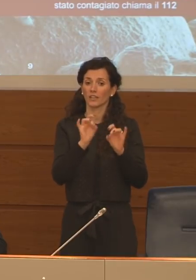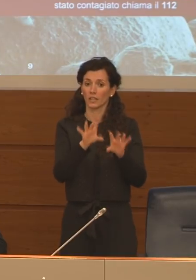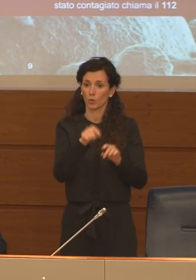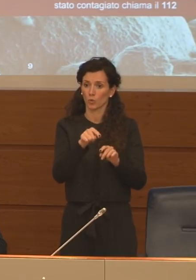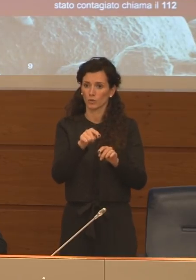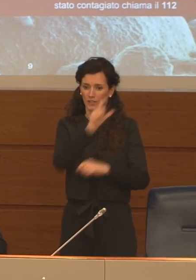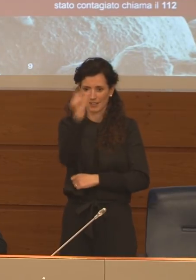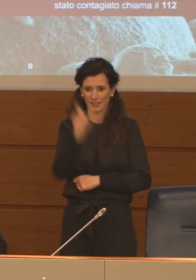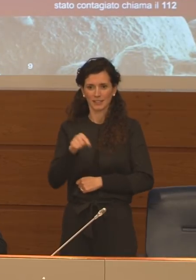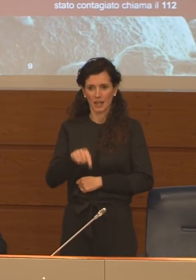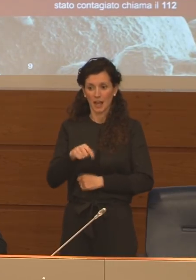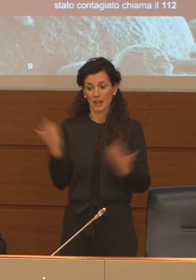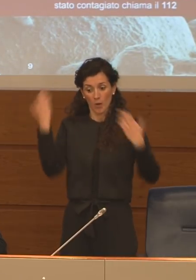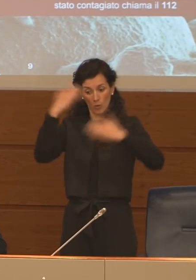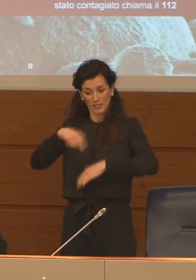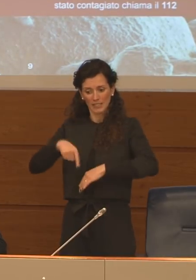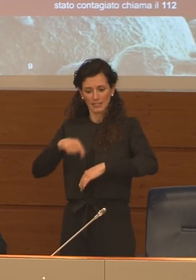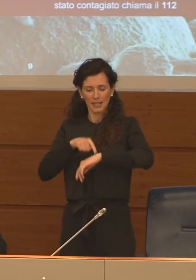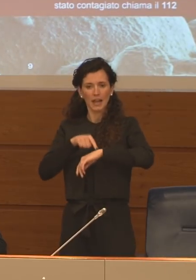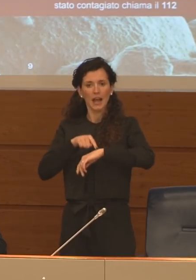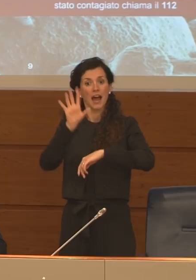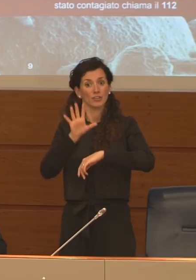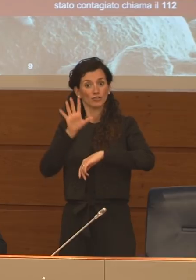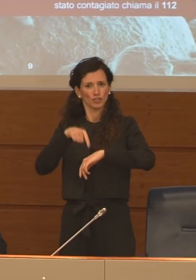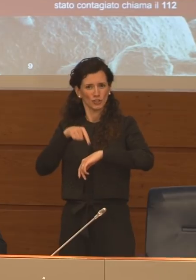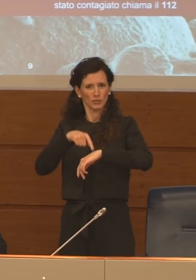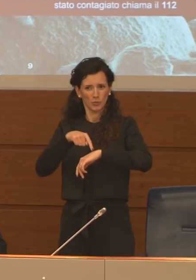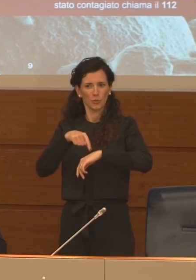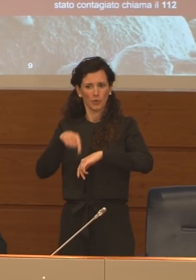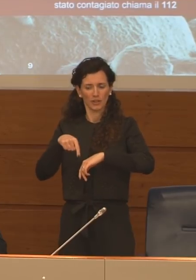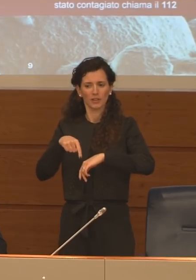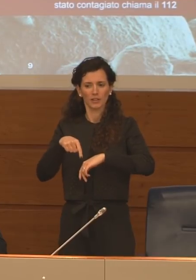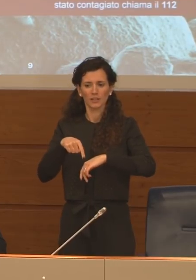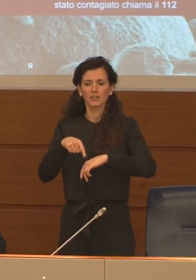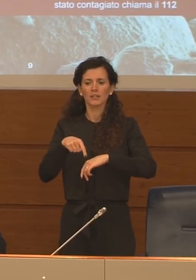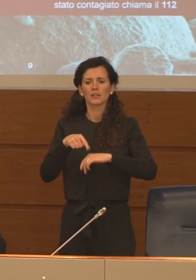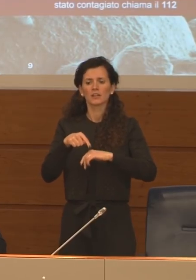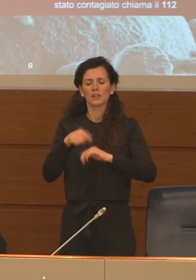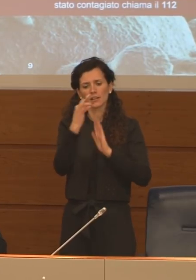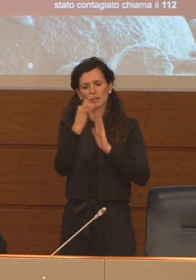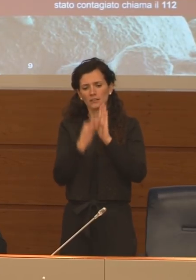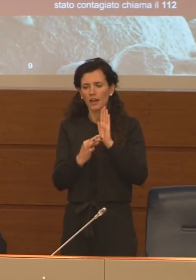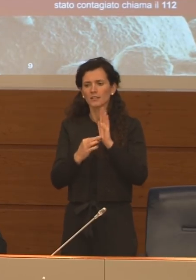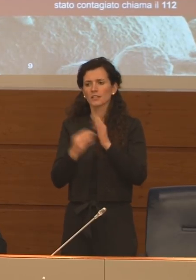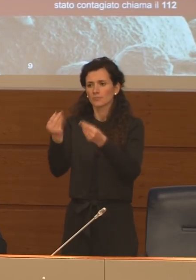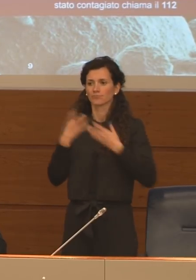questa sera alle ore 17 sulla base dei dati che sono stati comunicati dalle regioni.